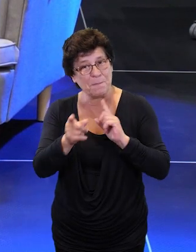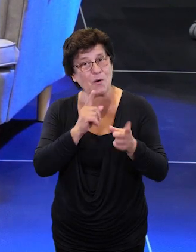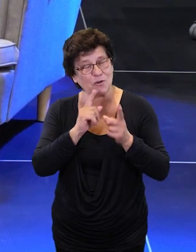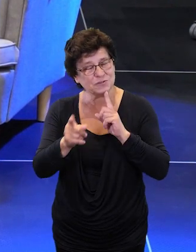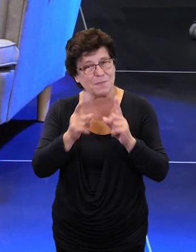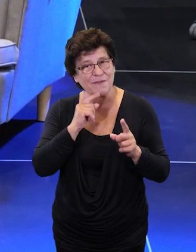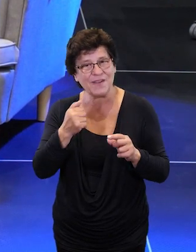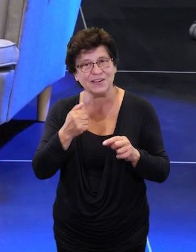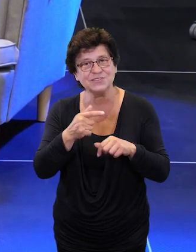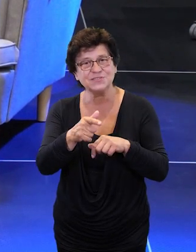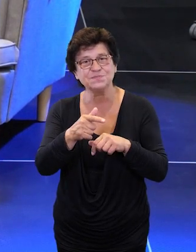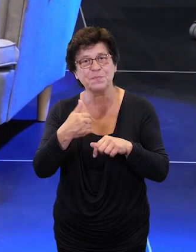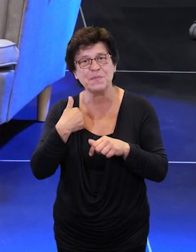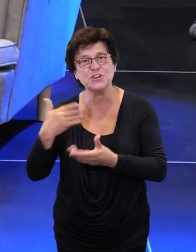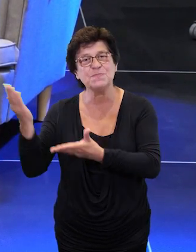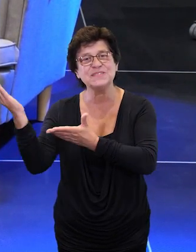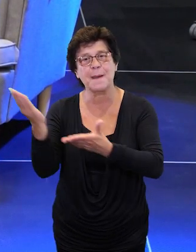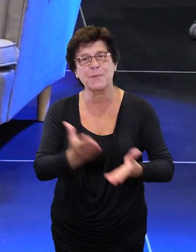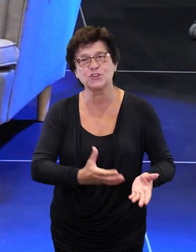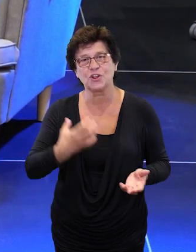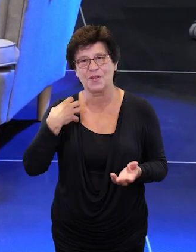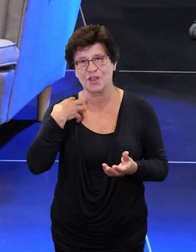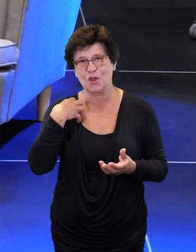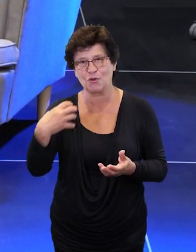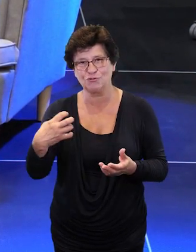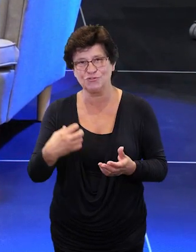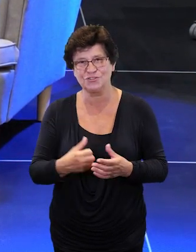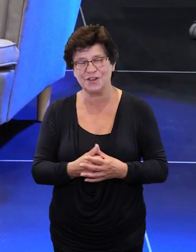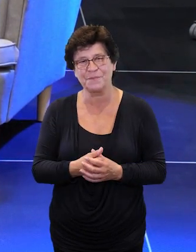W każdym razie jest producentką... Byłaby zła chyba na mnie, że takie rzeczy mówię.